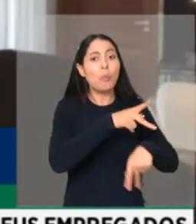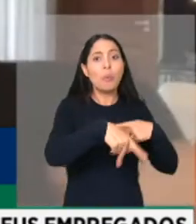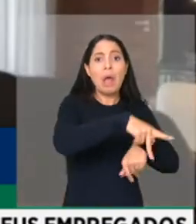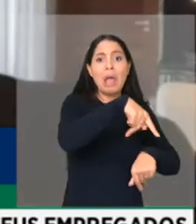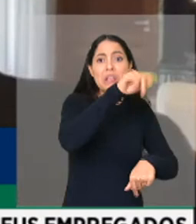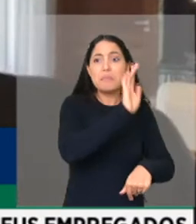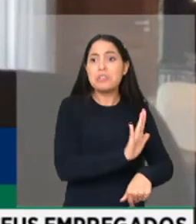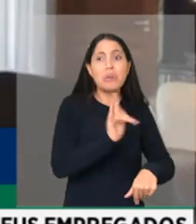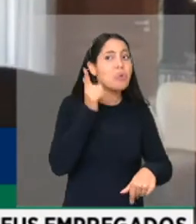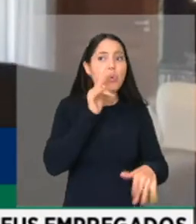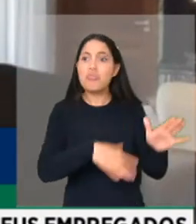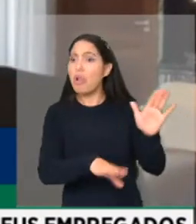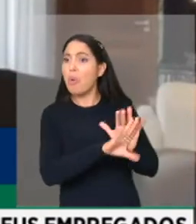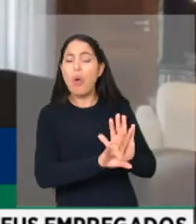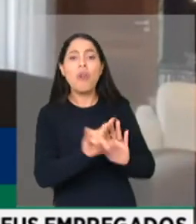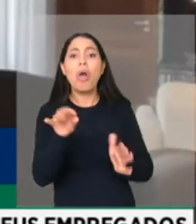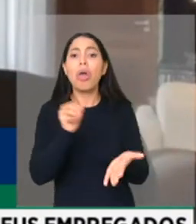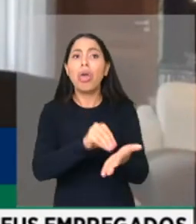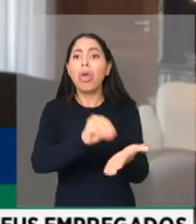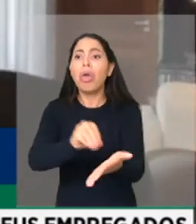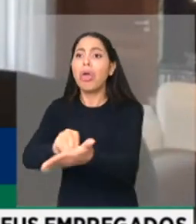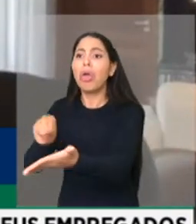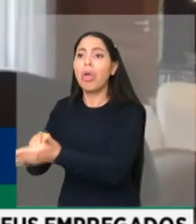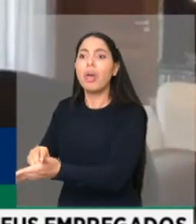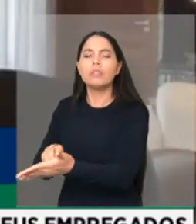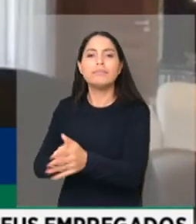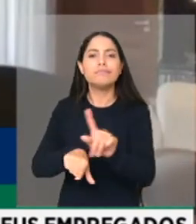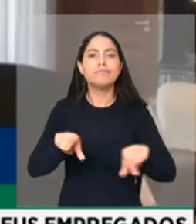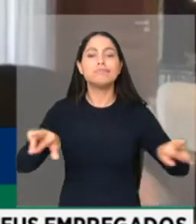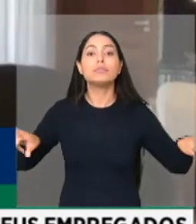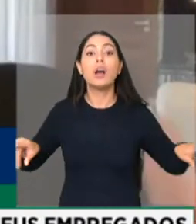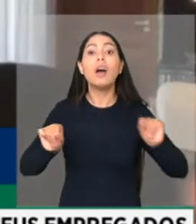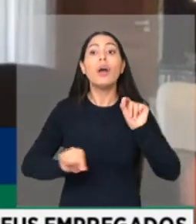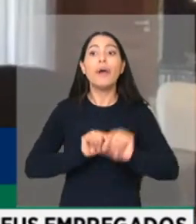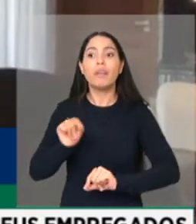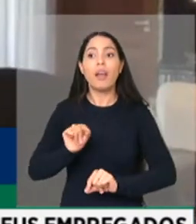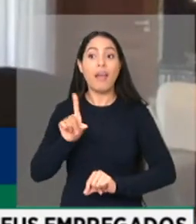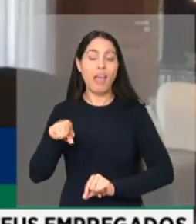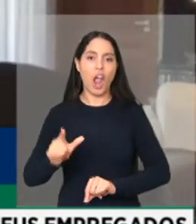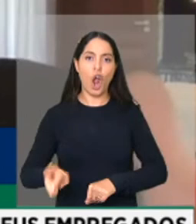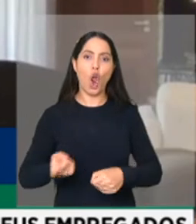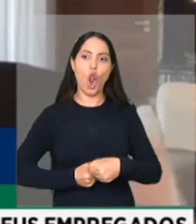NÃO CHEGOU POR AQUILO, O INSUMO ESTAVA FALTANDO. ENTÃO NA VERDADE PORQUE AGORA VAI SER MUITO MAIS LUCRATIVO,